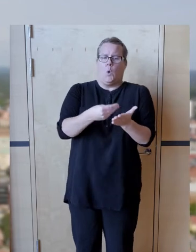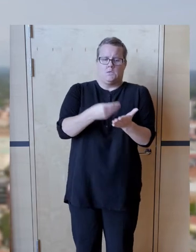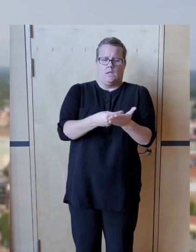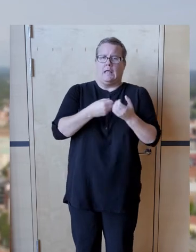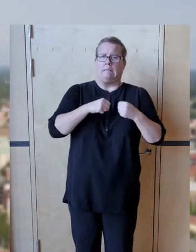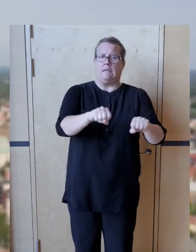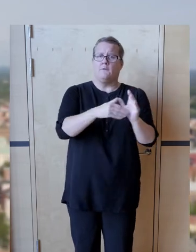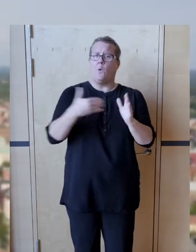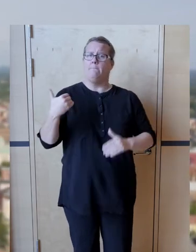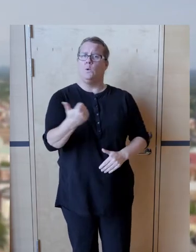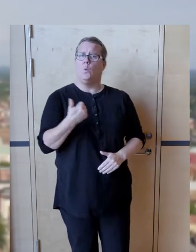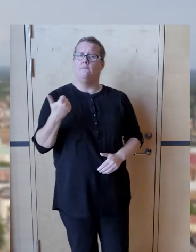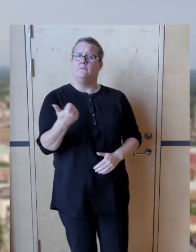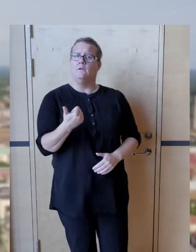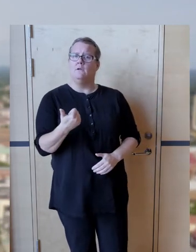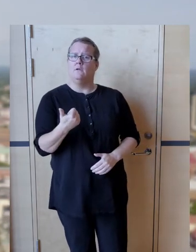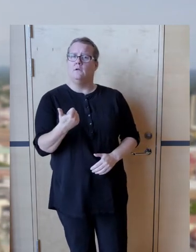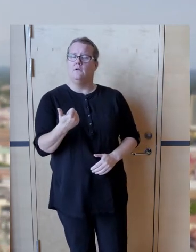Då är min fråga om hur ska vi täcka det här behovet